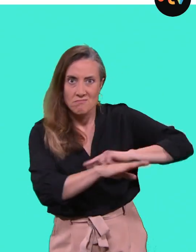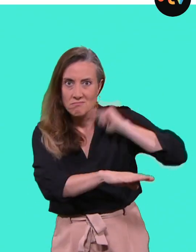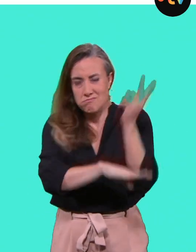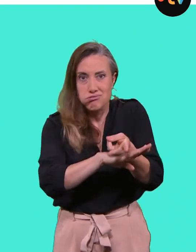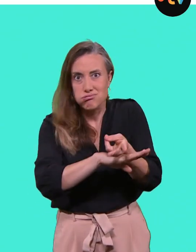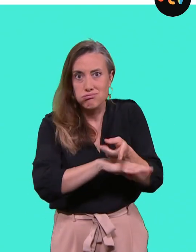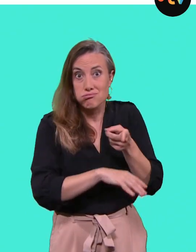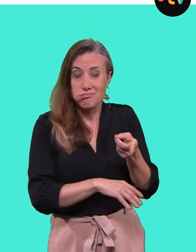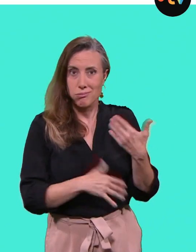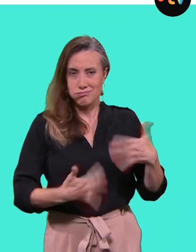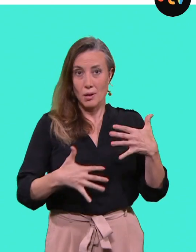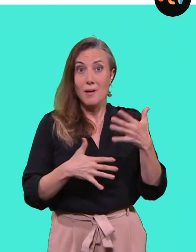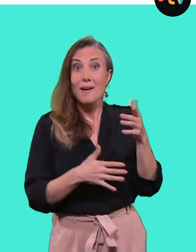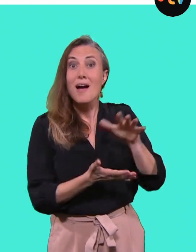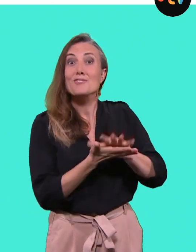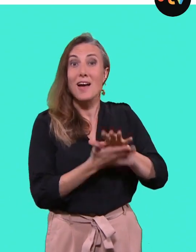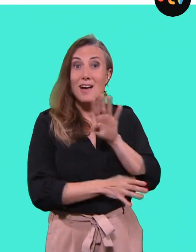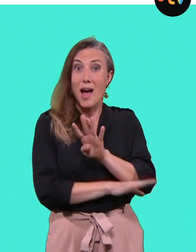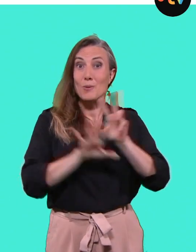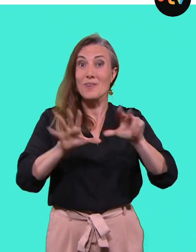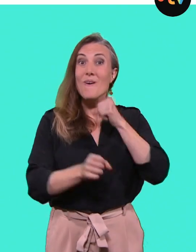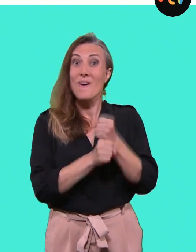Il l'a fait !!!